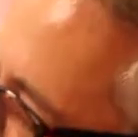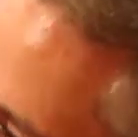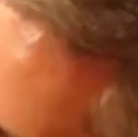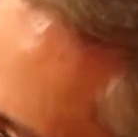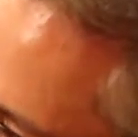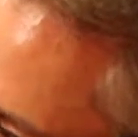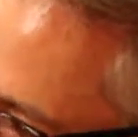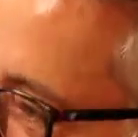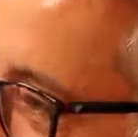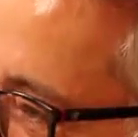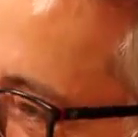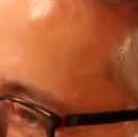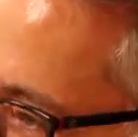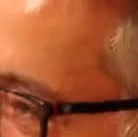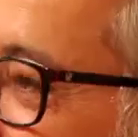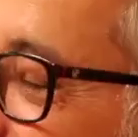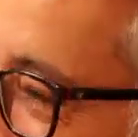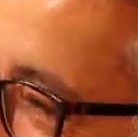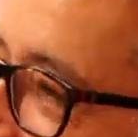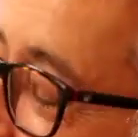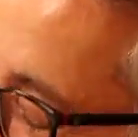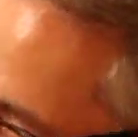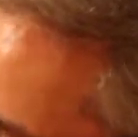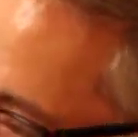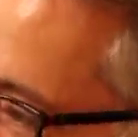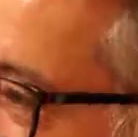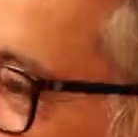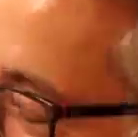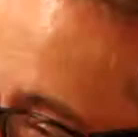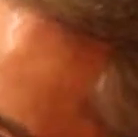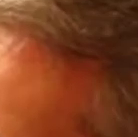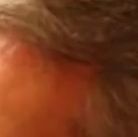que no, que después de todo lo que había defraudado a Campsa, y ahí es cuando Campsa se enteró